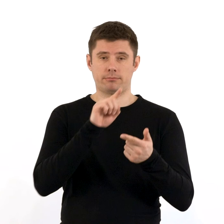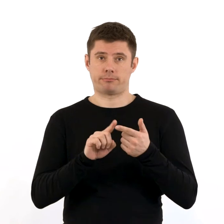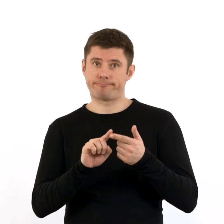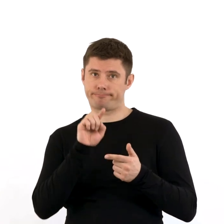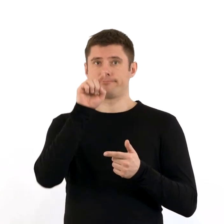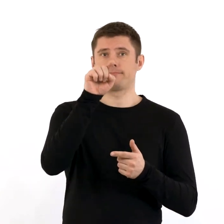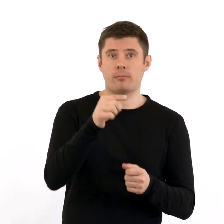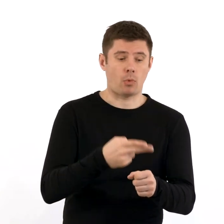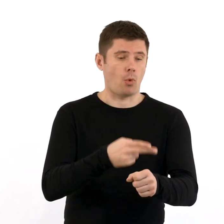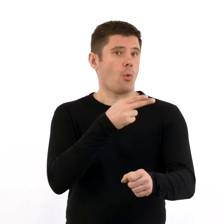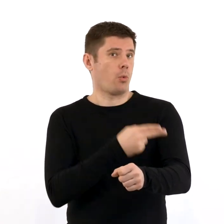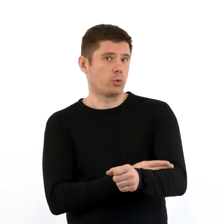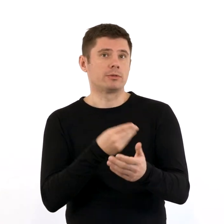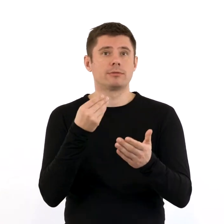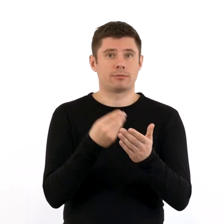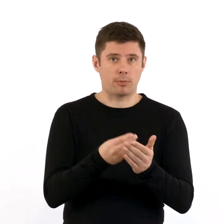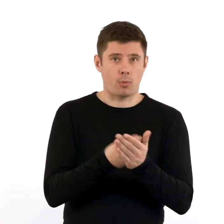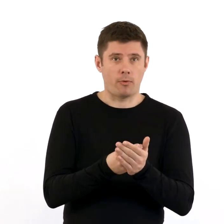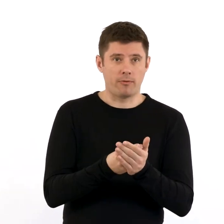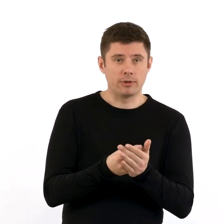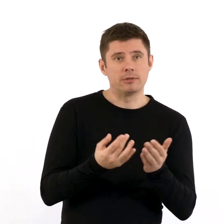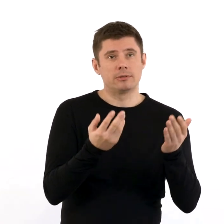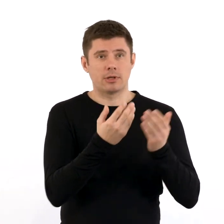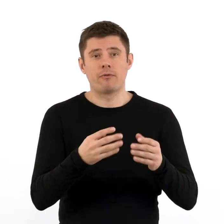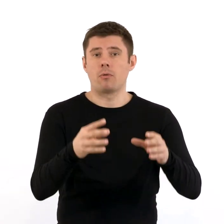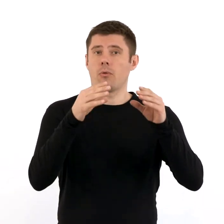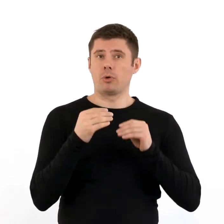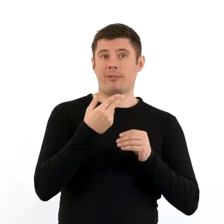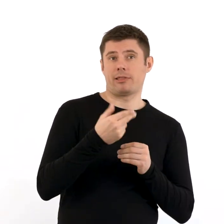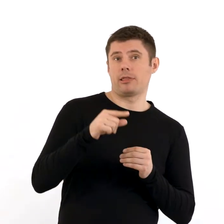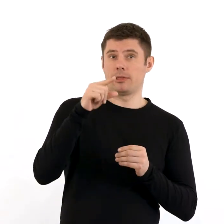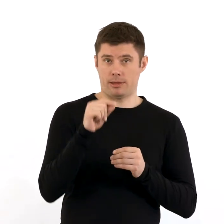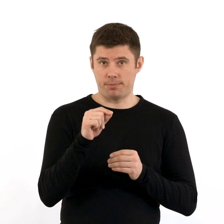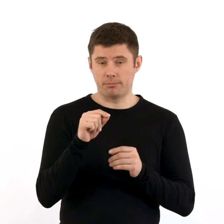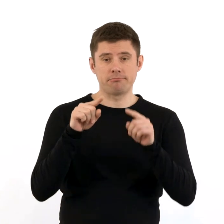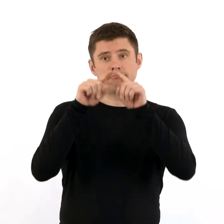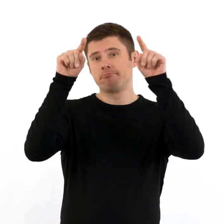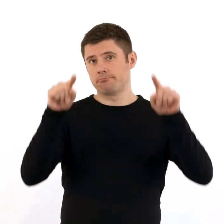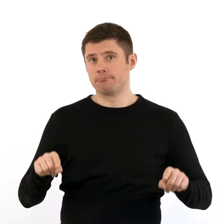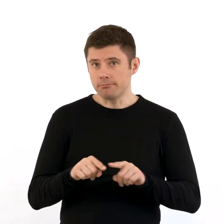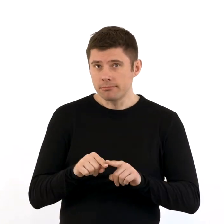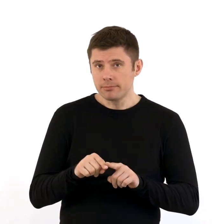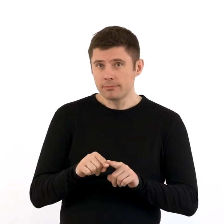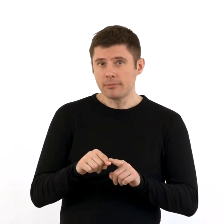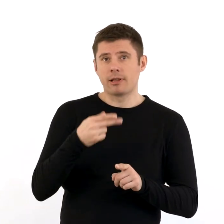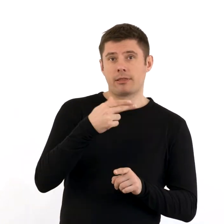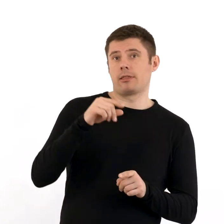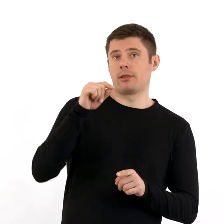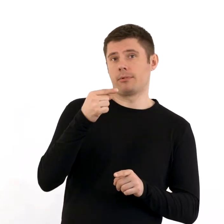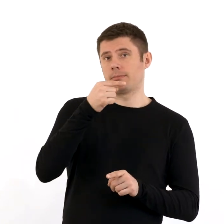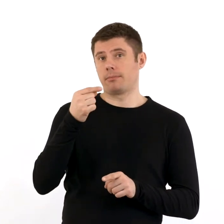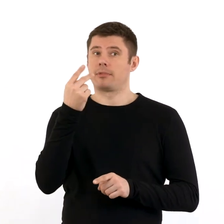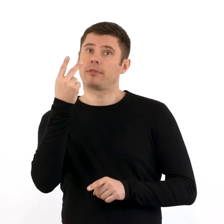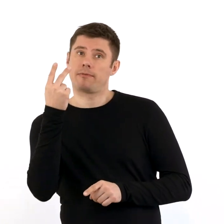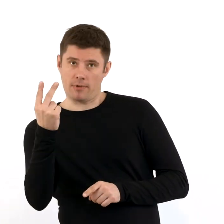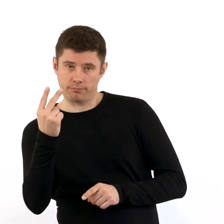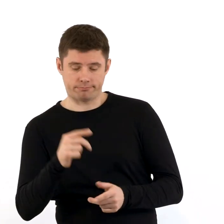NIP w Urzędzie Skarbowym (druk NIP-2);